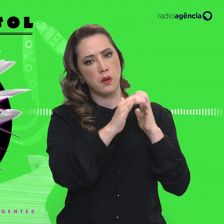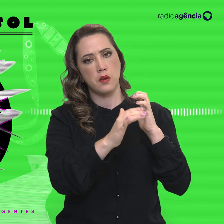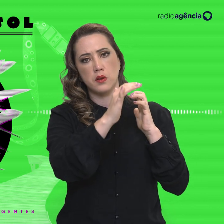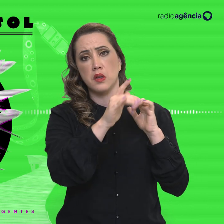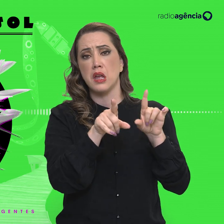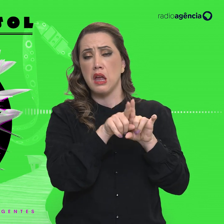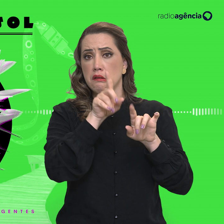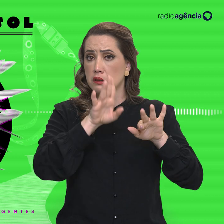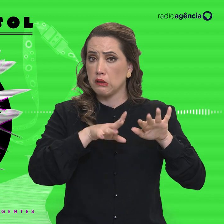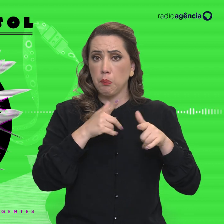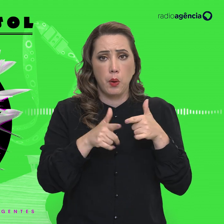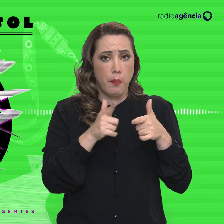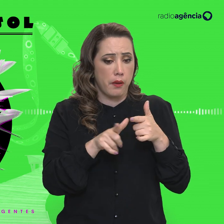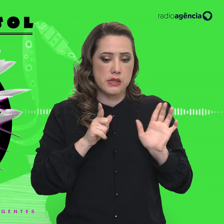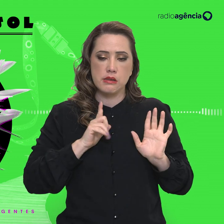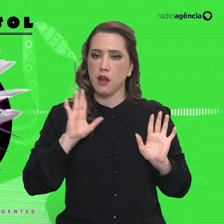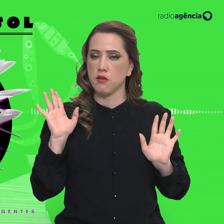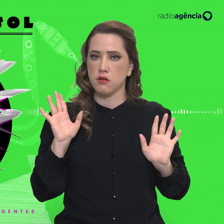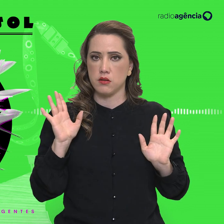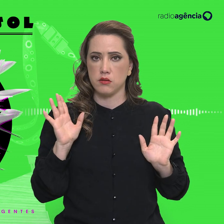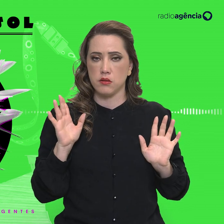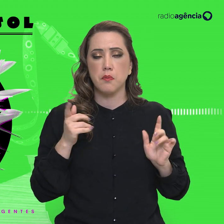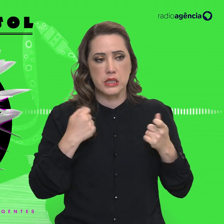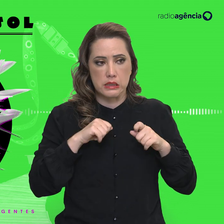tem problemas, tem questões a serem resolvidas.